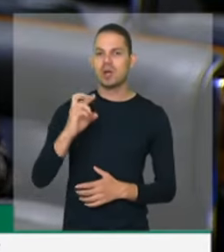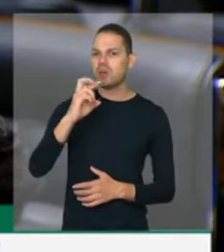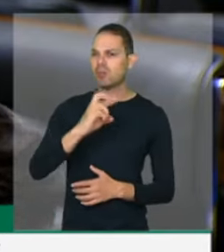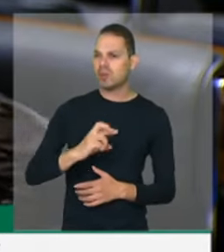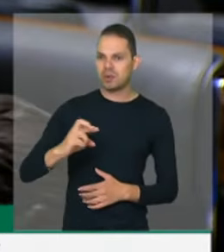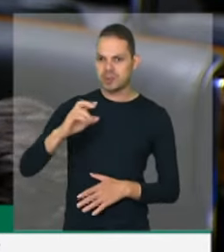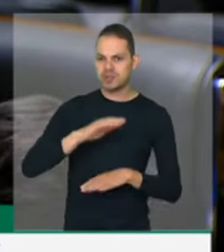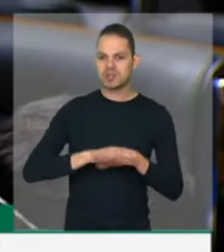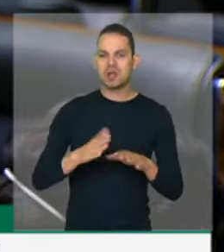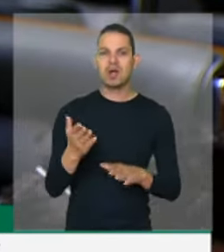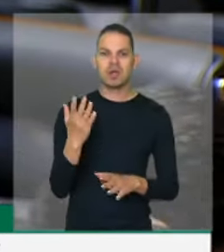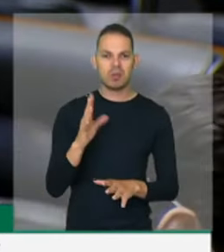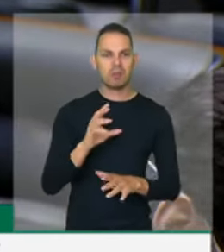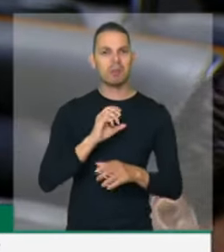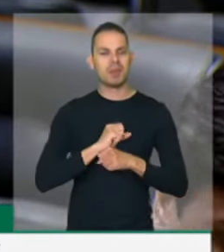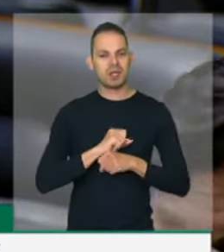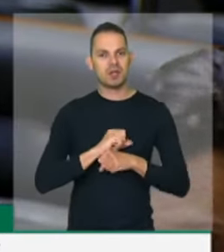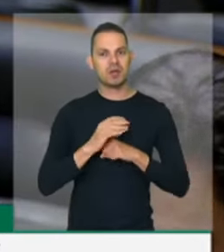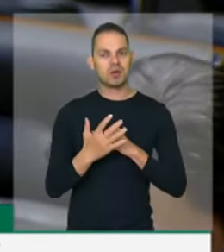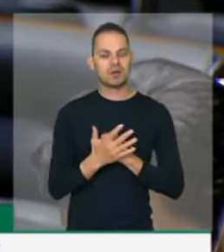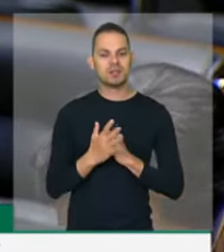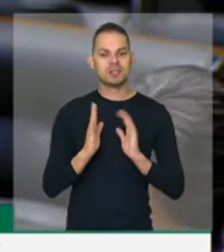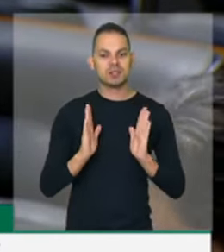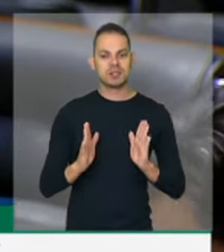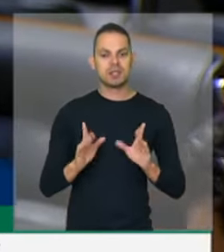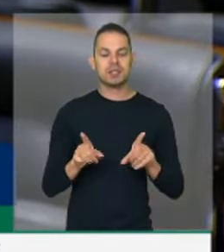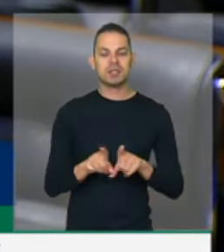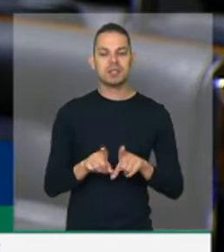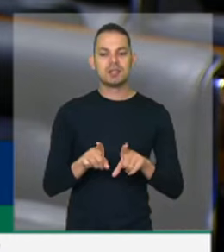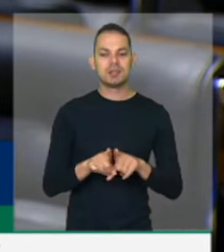PANDEMIA E COORDENOU ENFRENTAMENTO, ESTAMOS VIVENDO MOMENTO CRÍTICO. ESSE MOMENTO